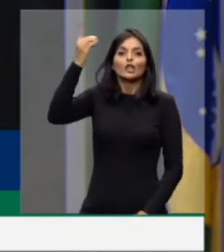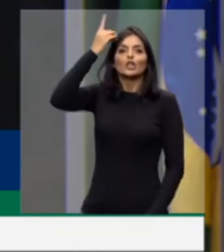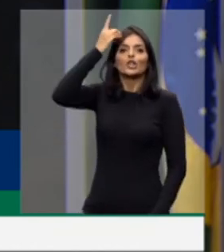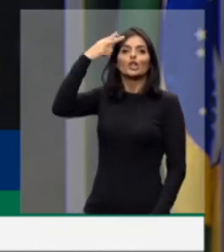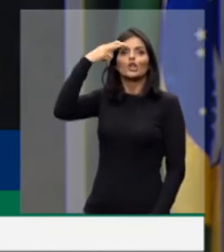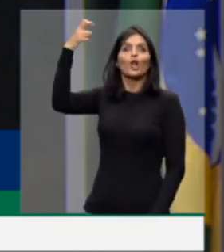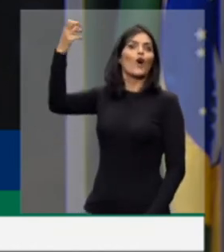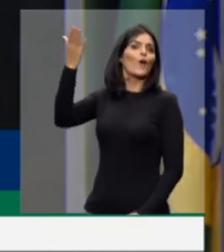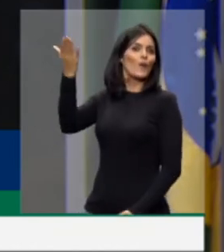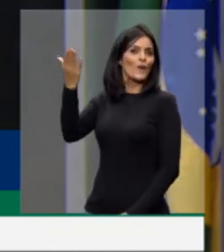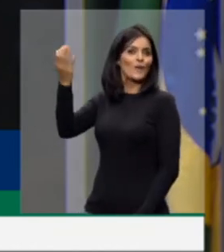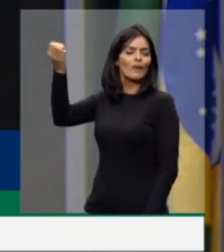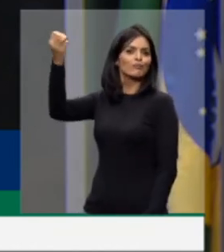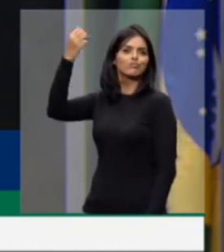E CAPACIDADE EXERÇO EMPREENDEDORA, DE VOLTADO PARA